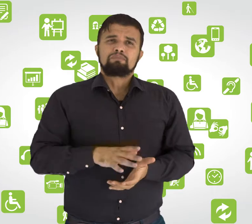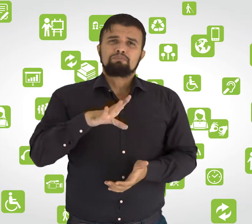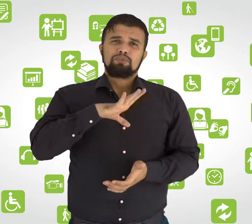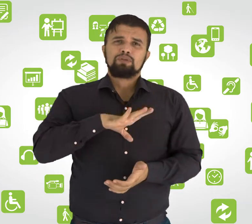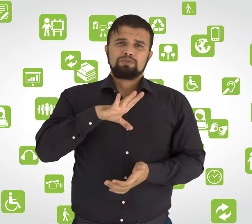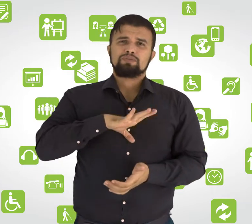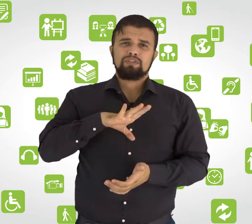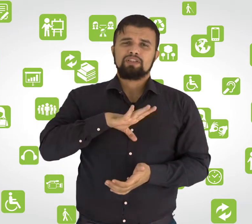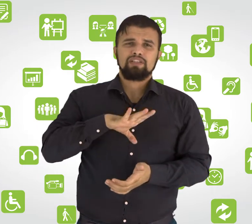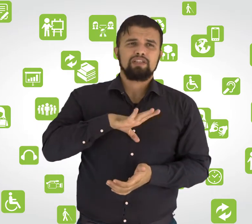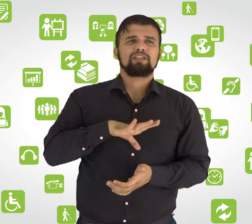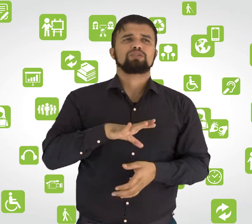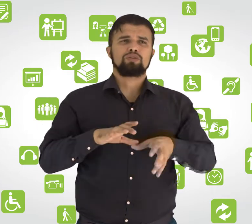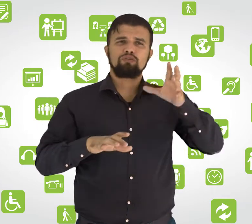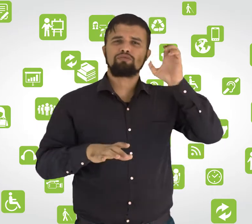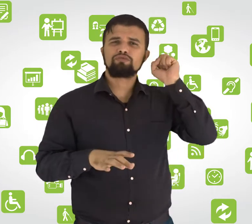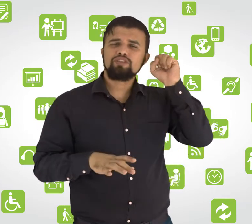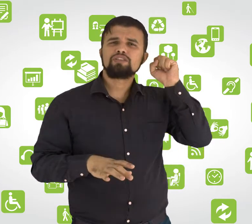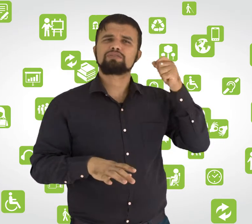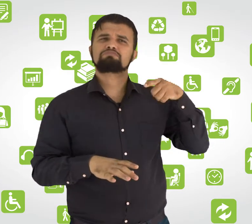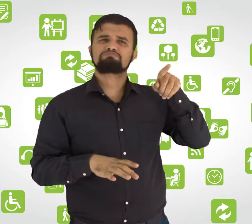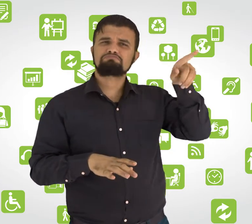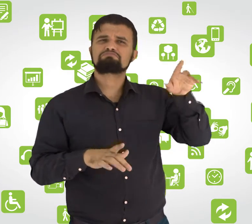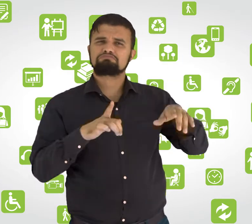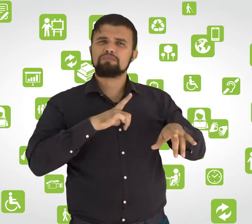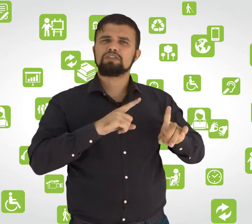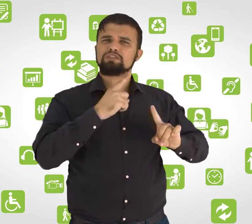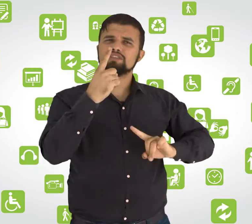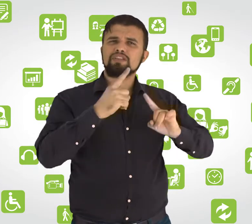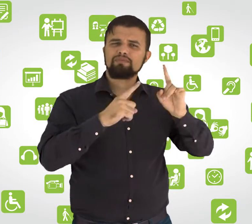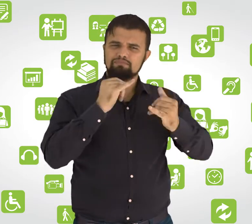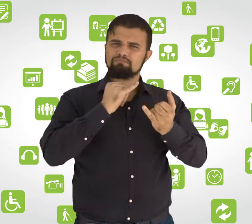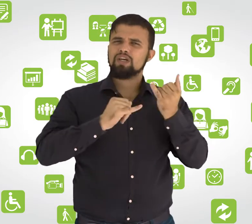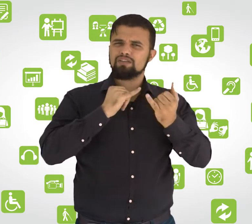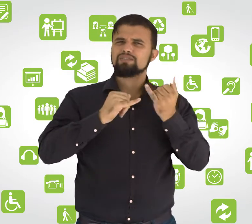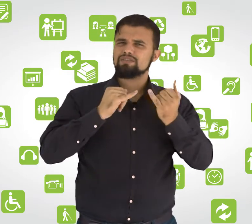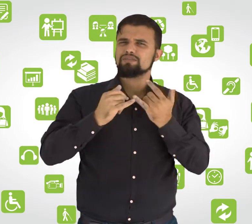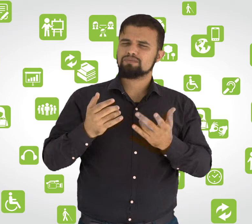Em português os ouvintes fazem gestos parecidos.